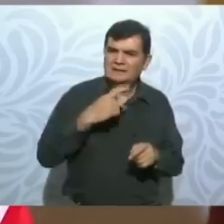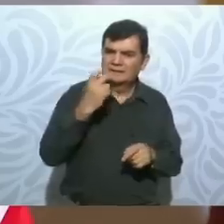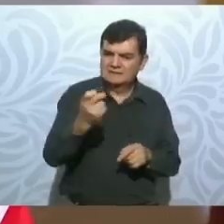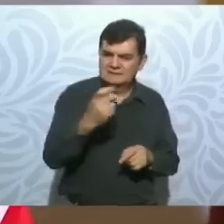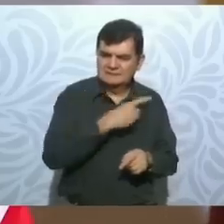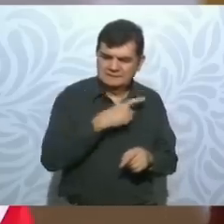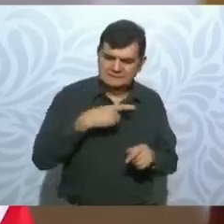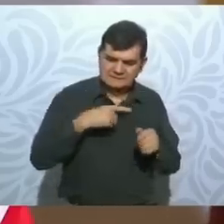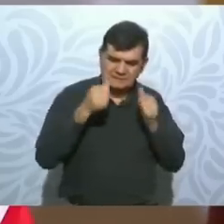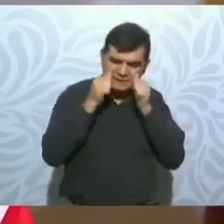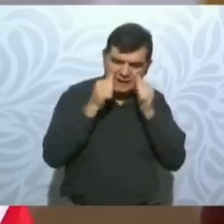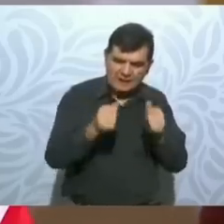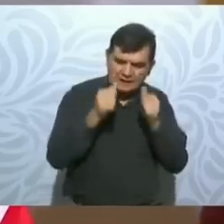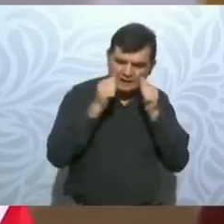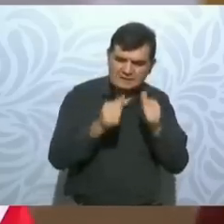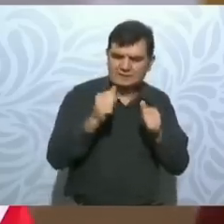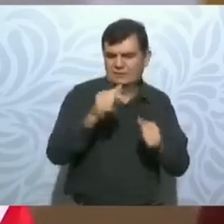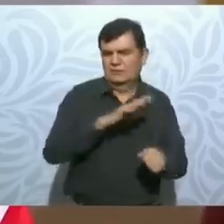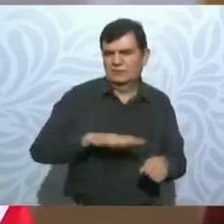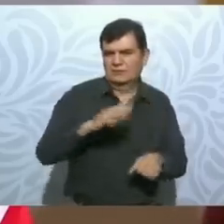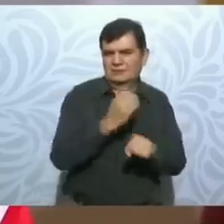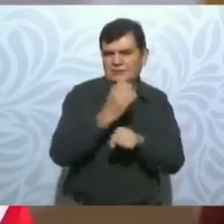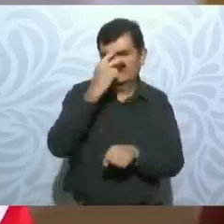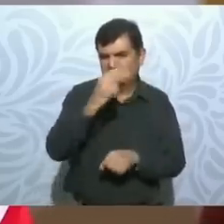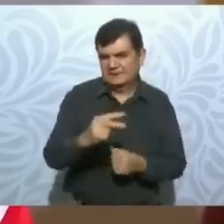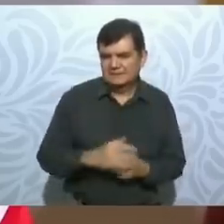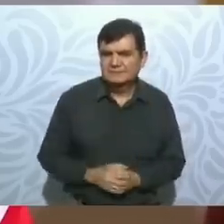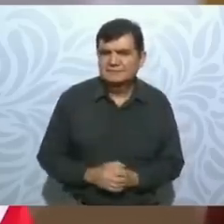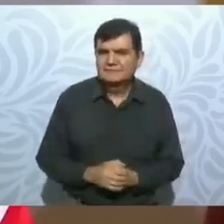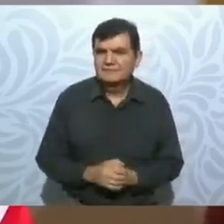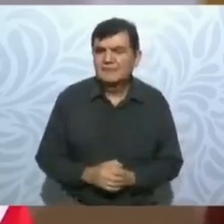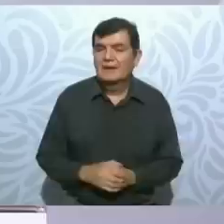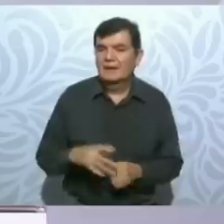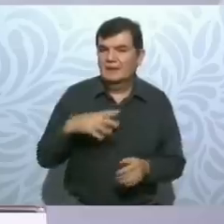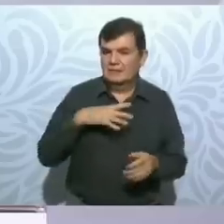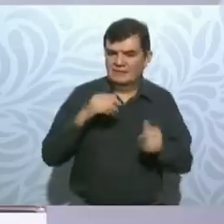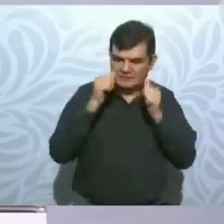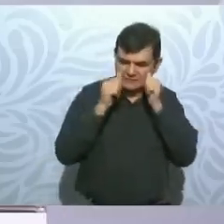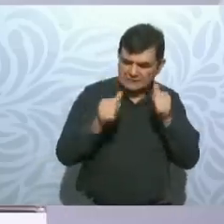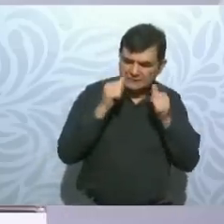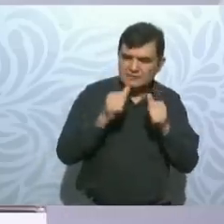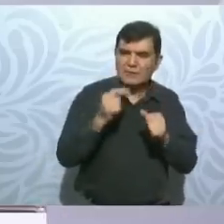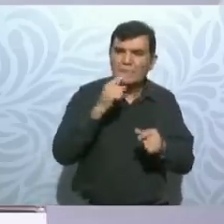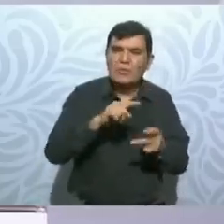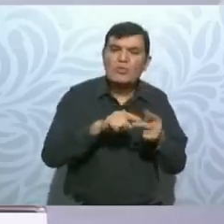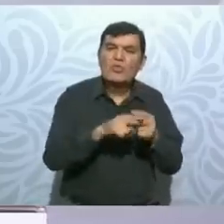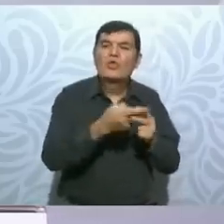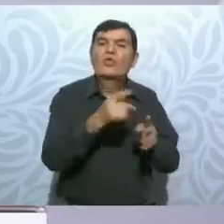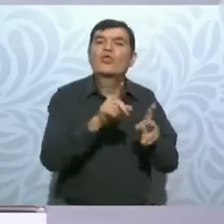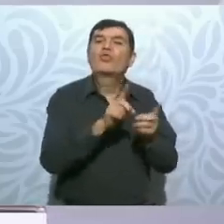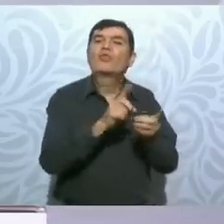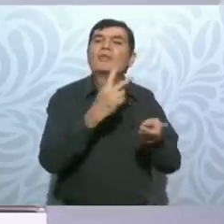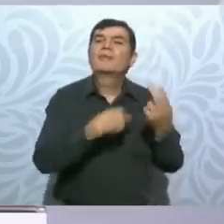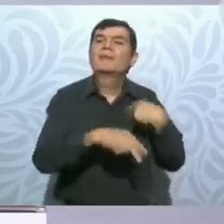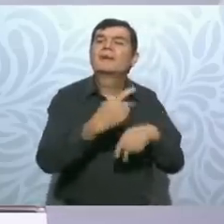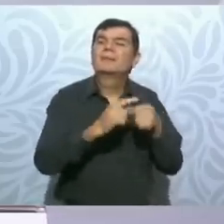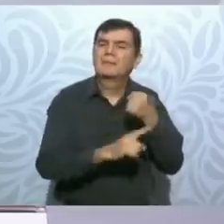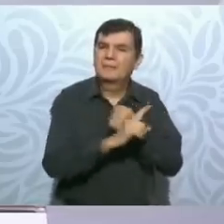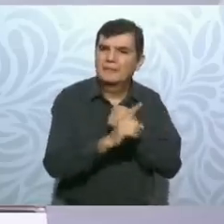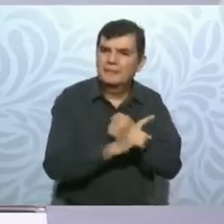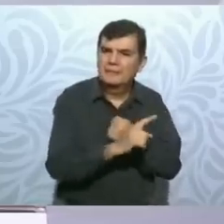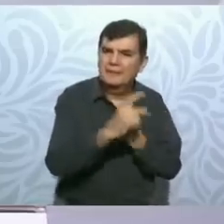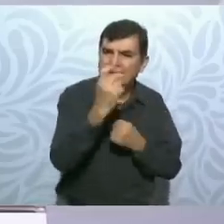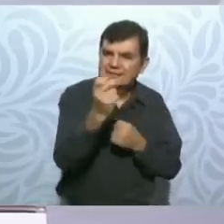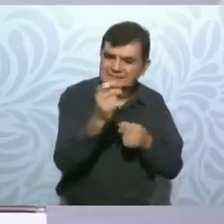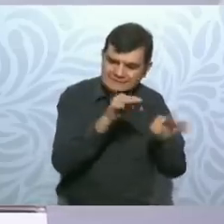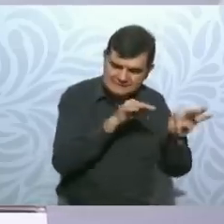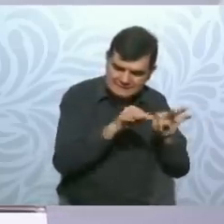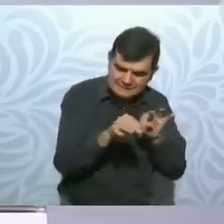presente el estado mexicano con la atención a las causas y por eso es este trabajo que les invitamos